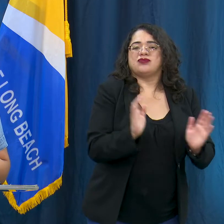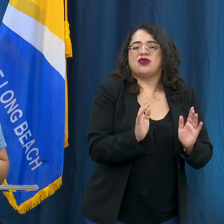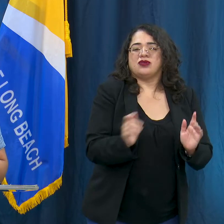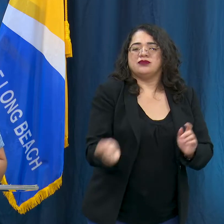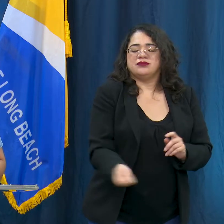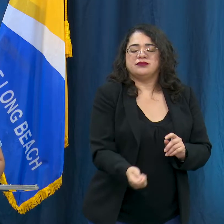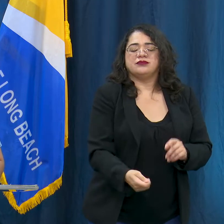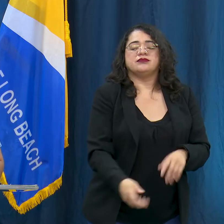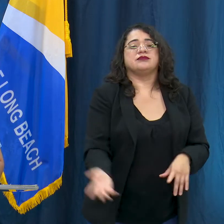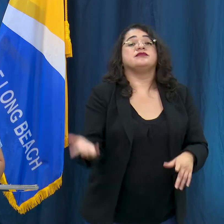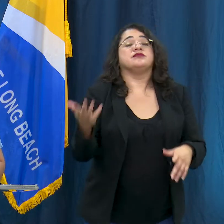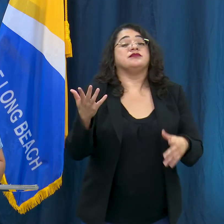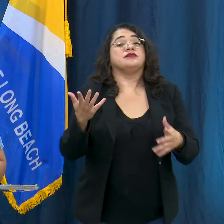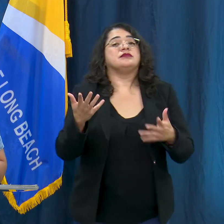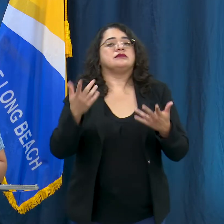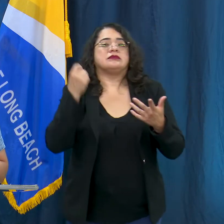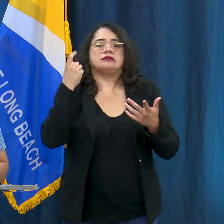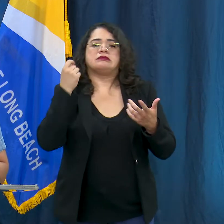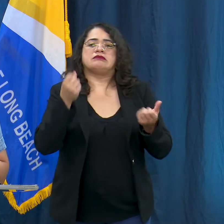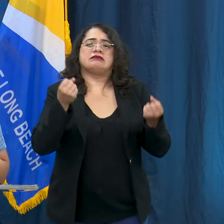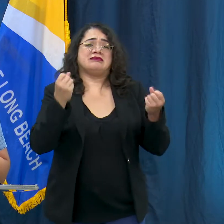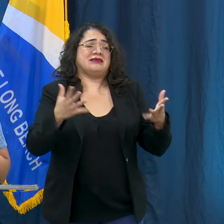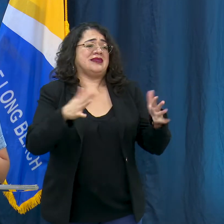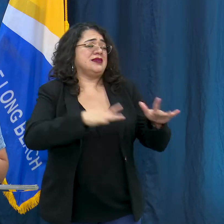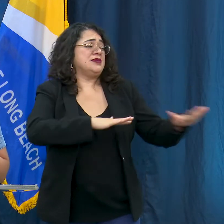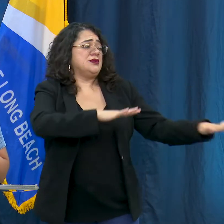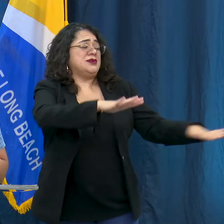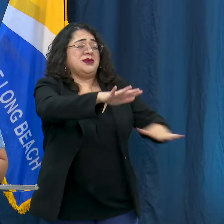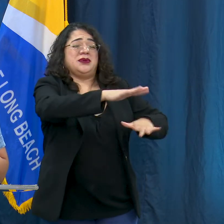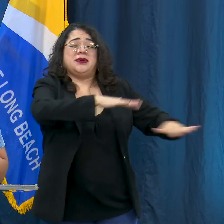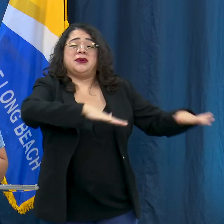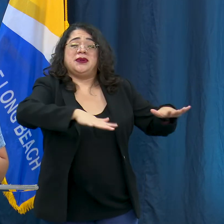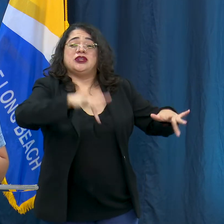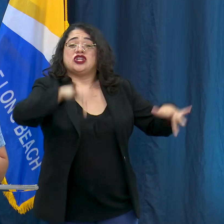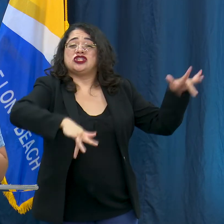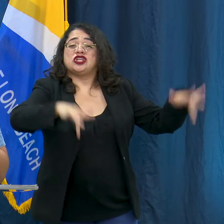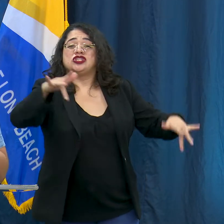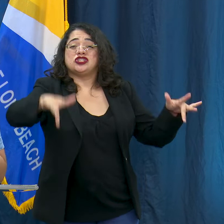por naturally esse tiene Mucha super feces on de las personas no pueden